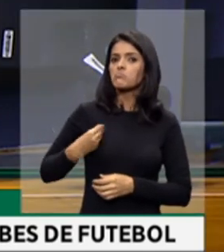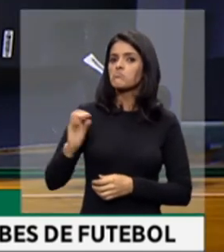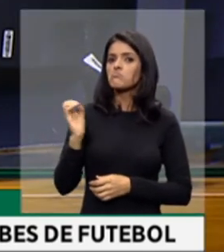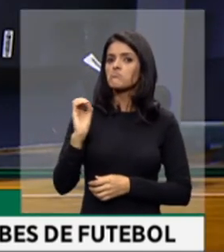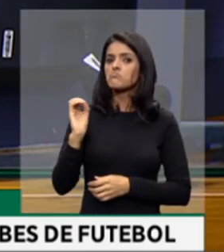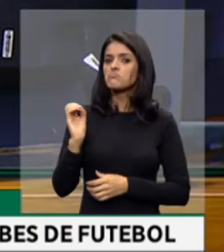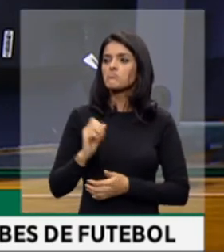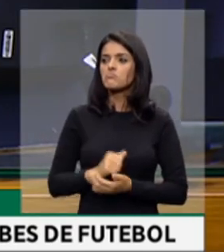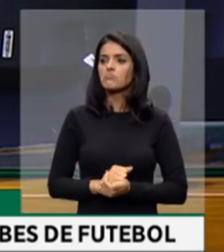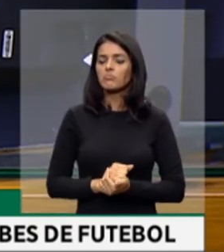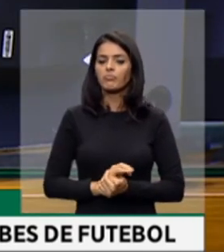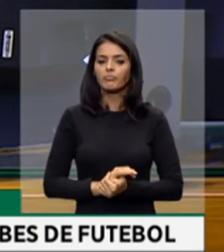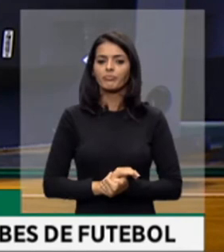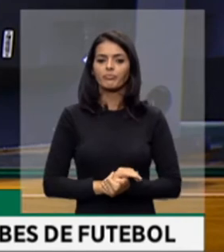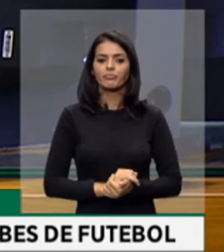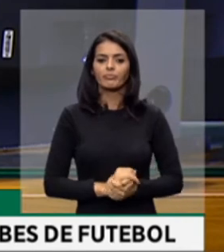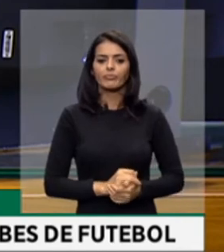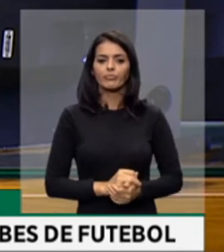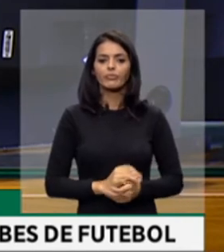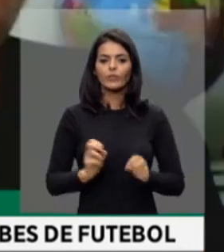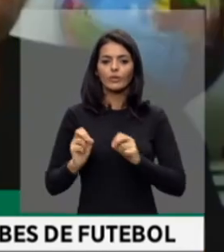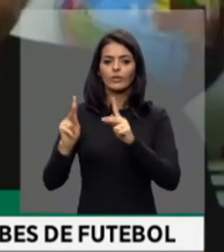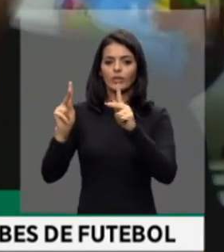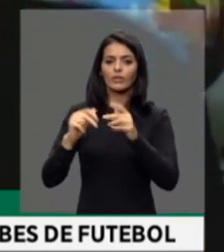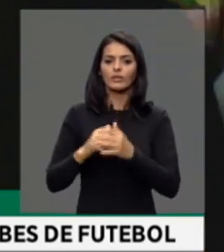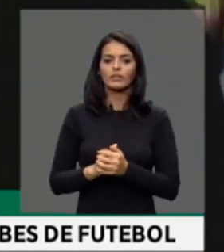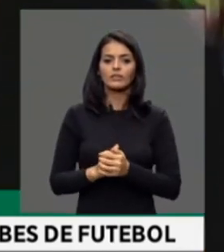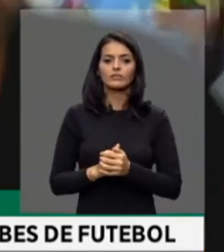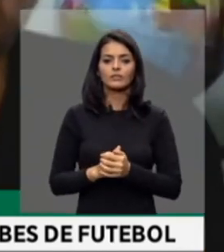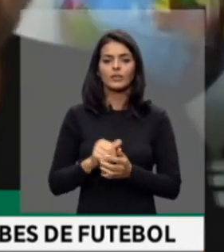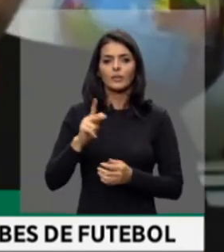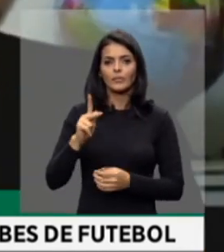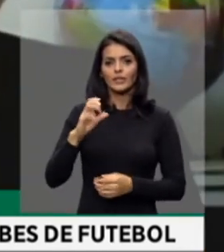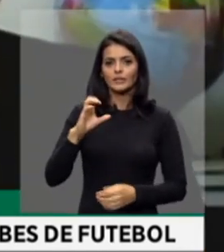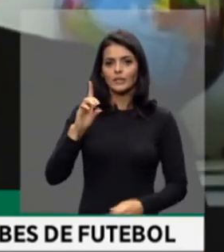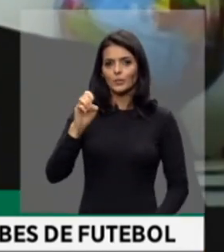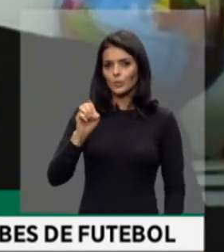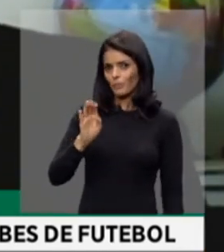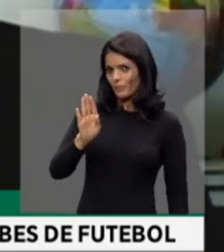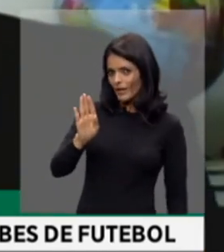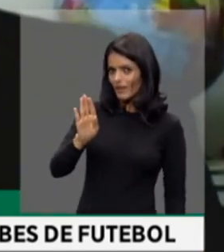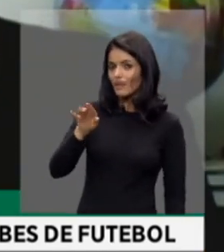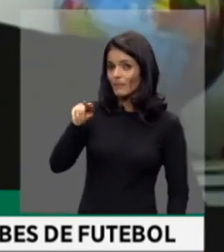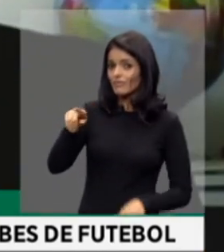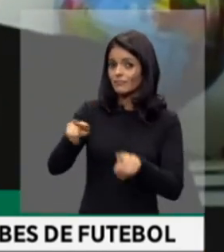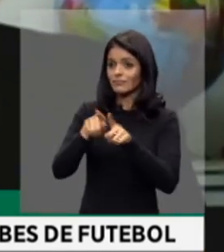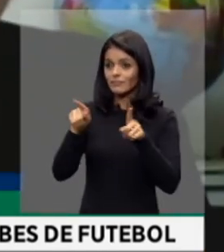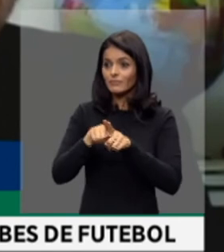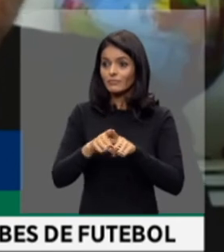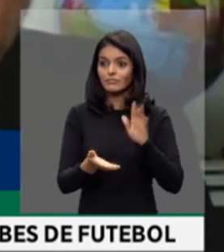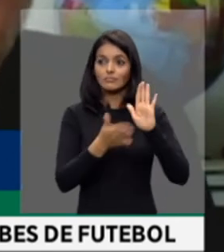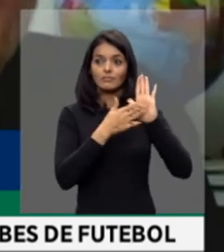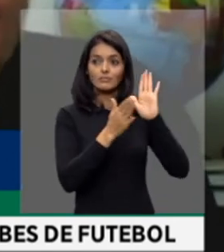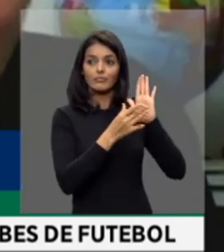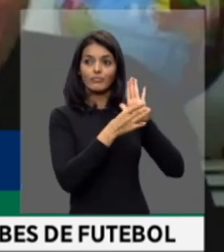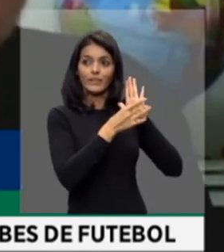DE N° 1. PARA ENCAMINHAMENTO, PARA ENCAMINHAR O REQUERIMENTO, AUTOR, DEPUTADO, BOHN GASS. -- [DEPUTADO]: